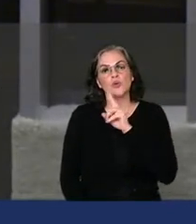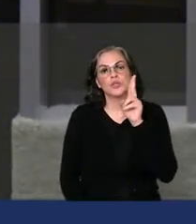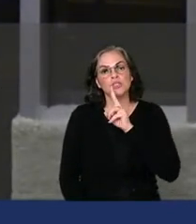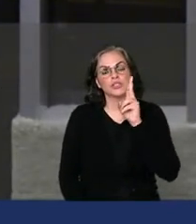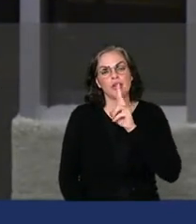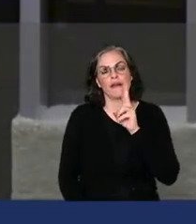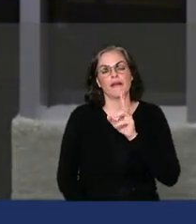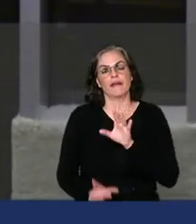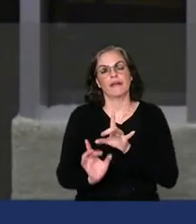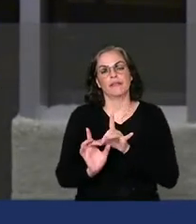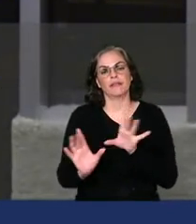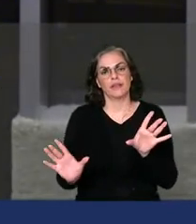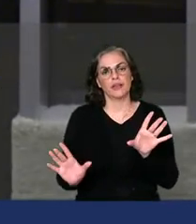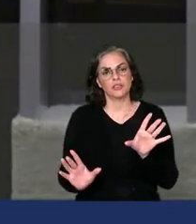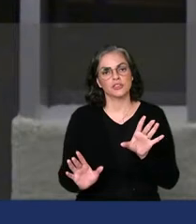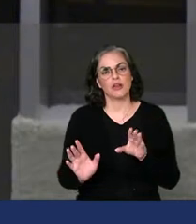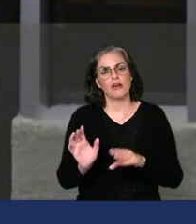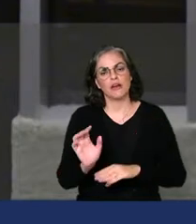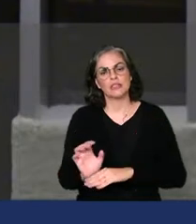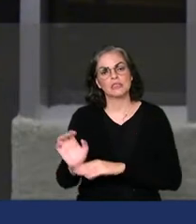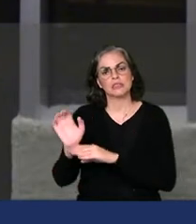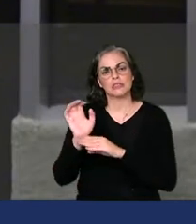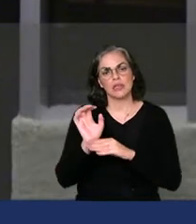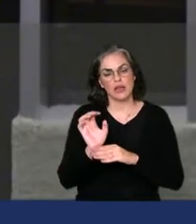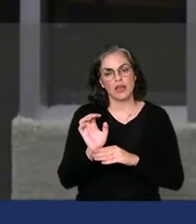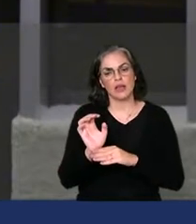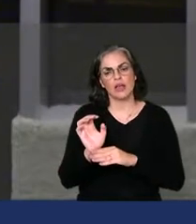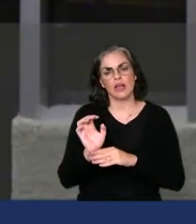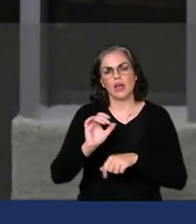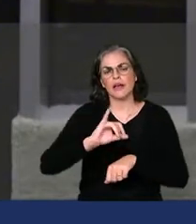TRANSFERIR EM EMERG EMERGENCIALMENTE PARA OS ENTES FEDERADOS, ESTADOS, CAPITAIS E